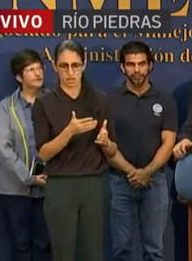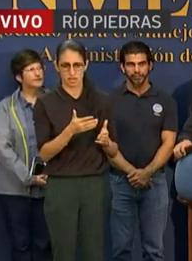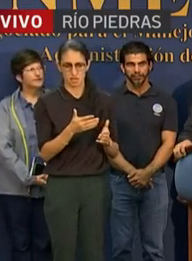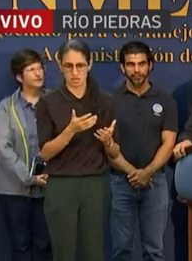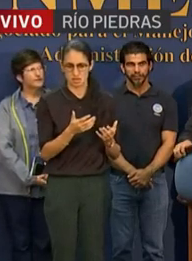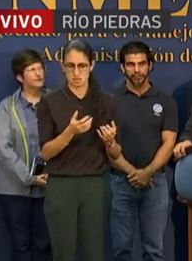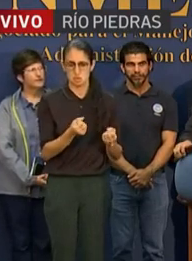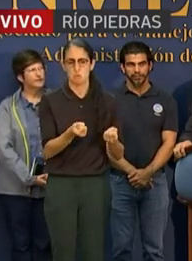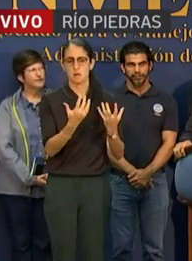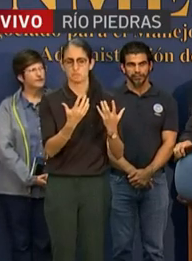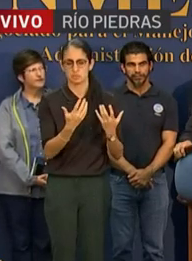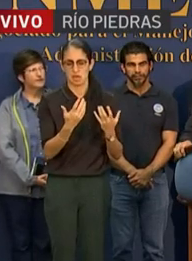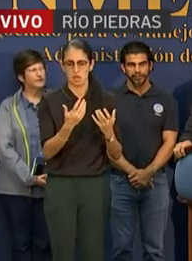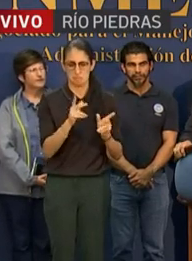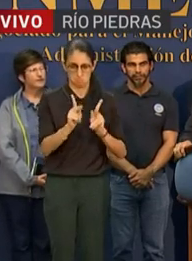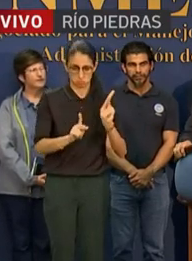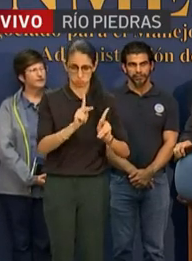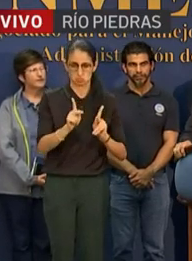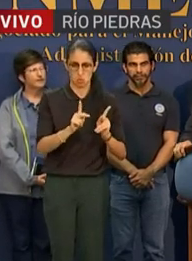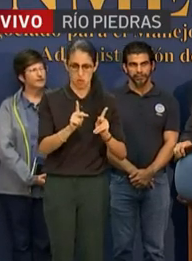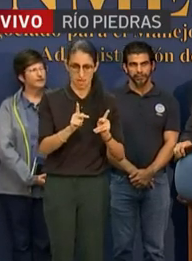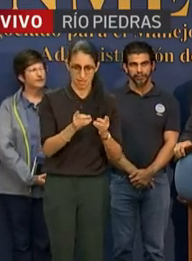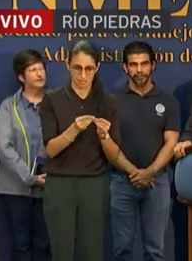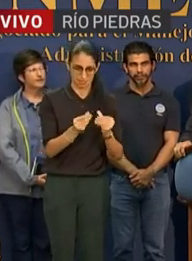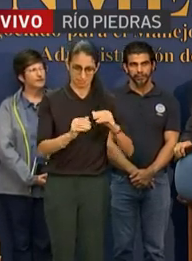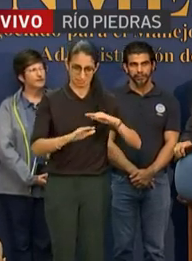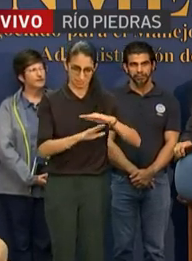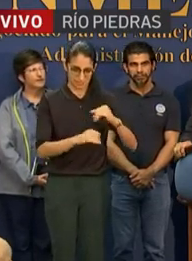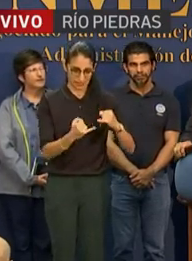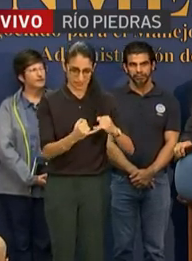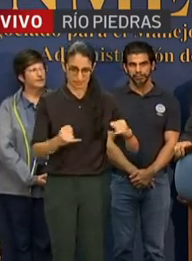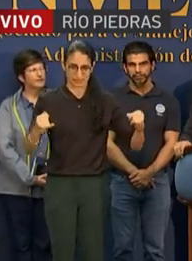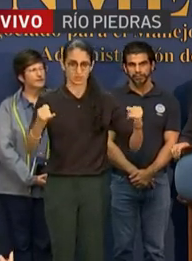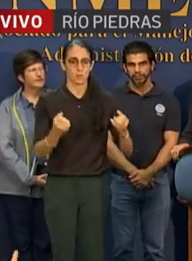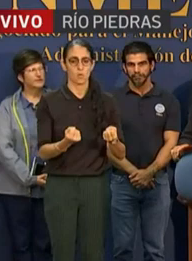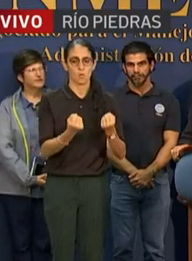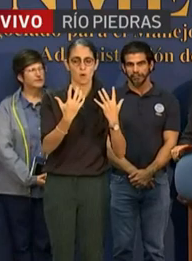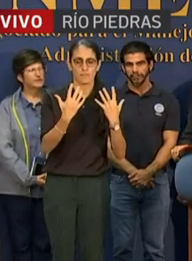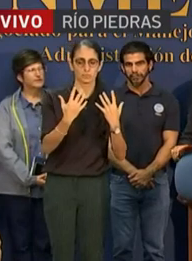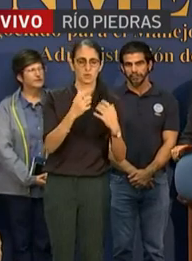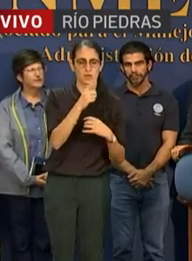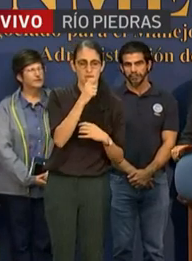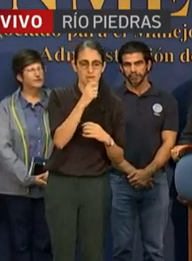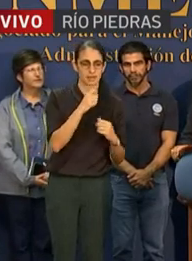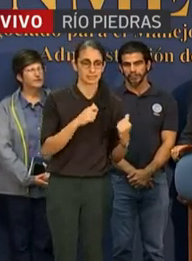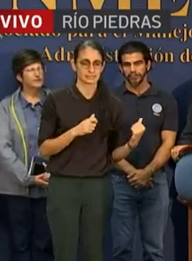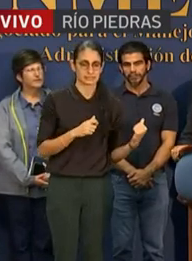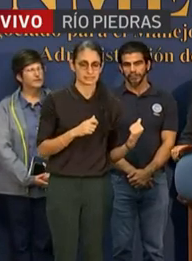ESE TIPO DE AVERÍAS QUE SON ESPECIALISTAS NECESARIAS.